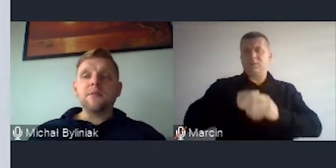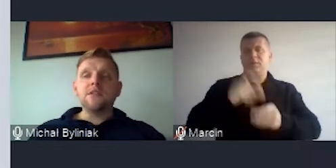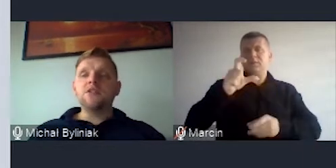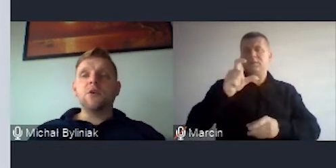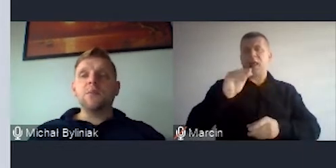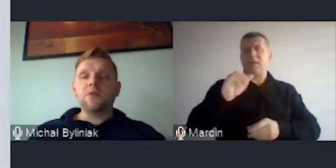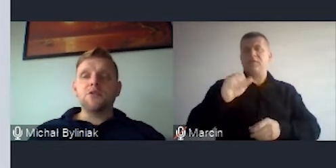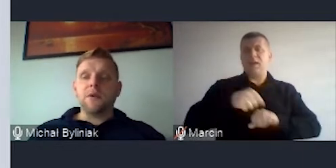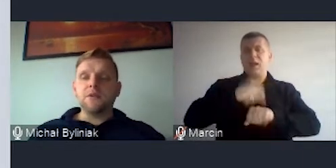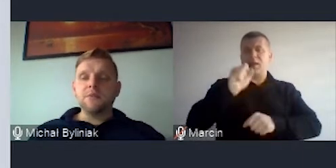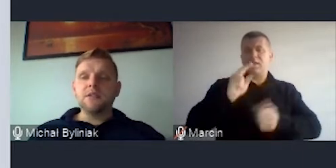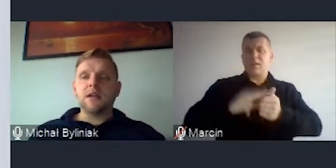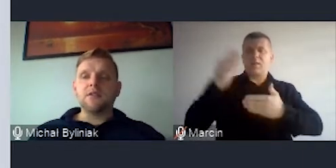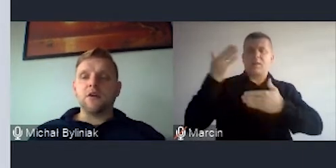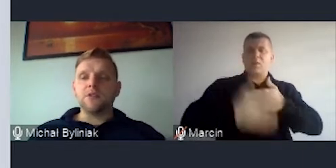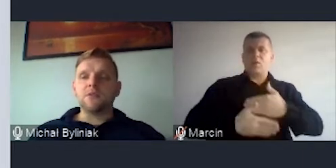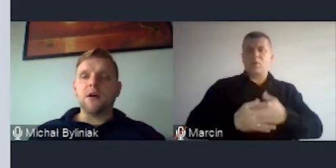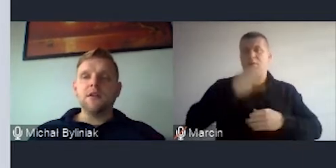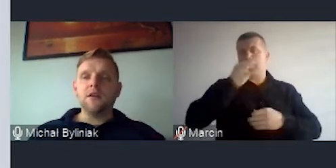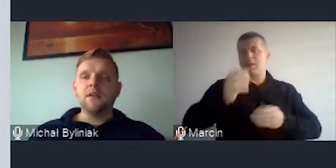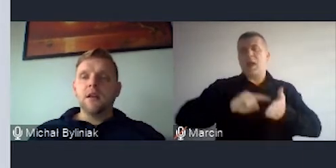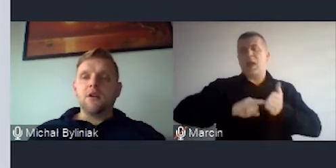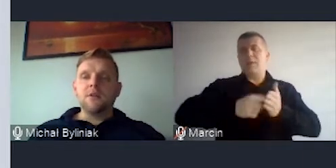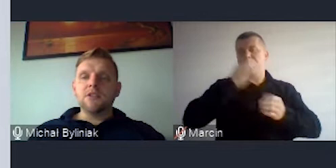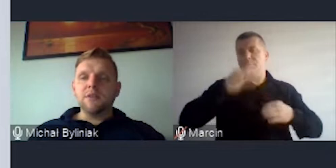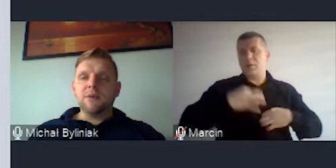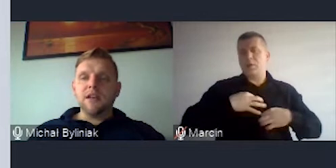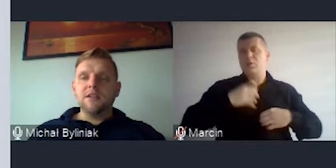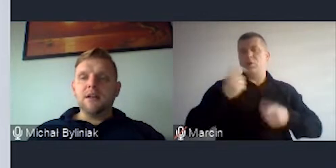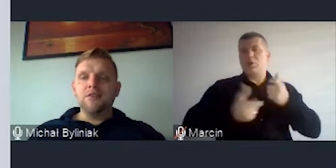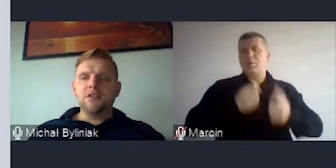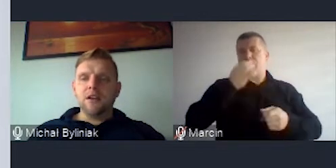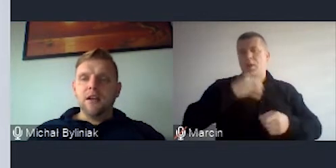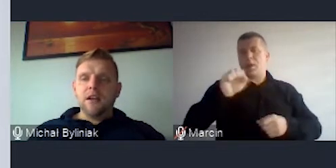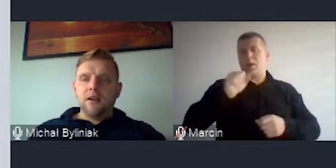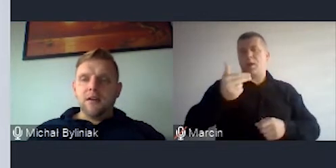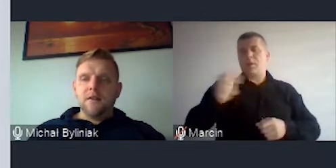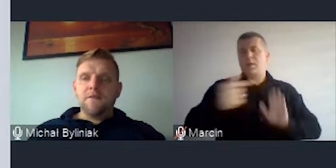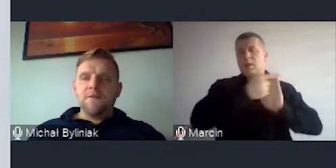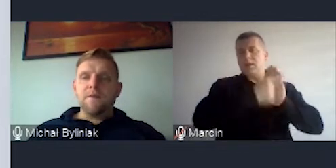natomiast jeśli mogę prosić panią administrator o przesłanie, o namierzenie pani Anny na liście,